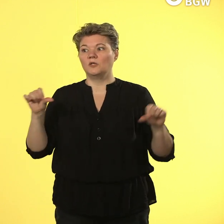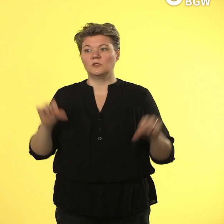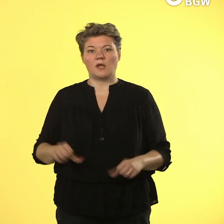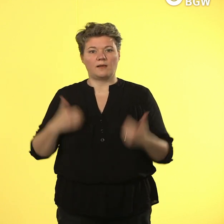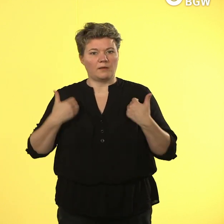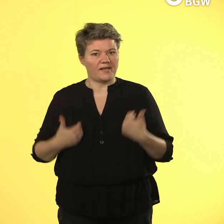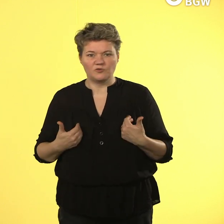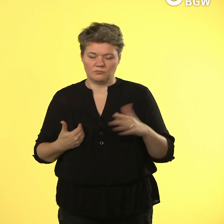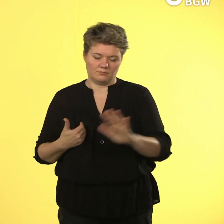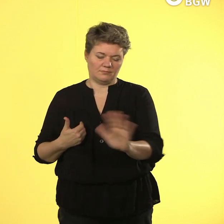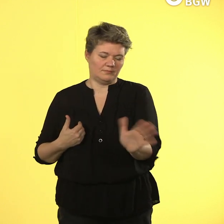sondern wir machen einfach Denkfehler